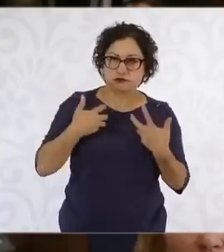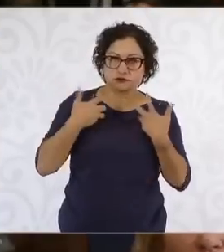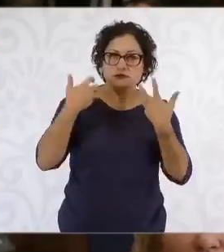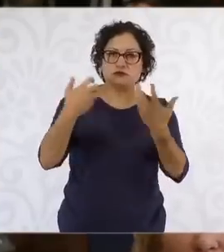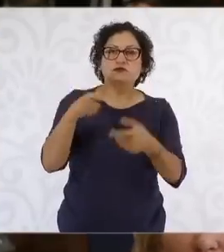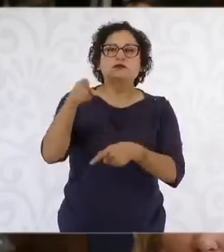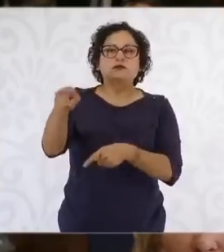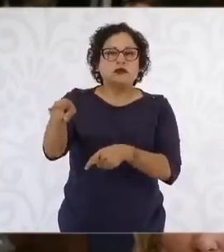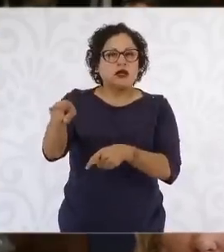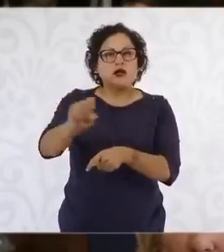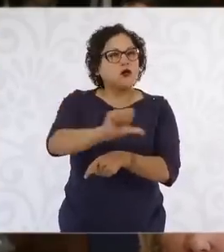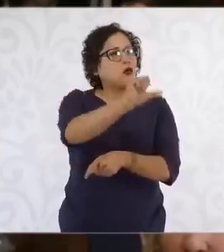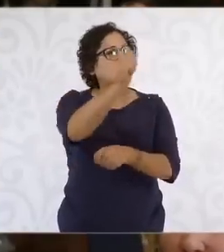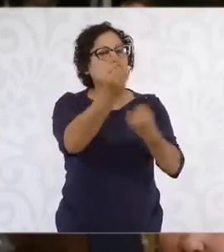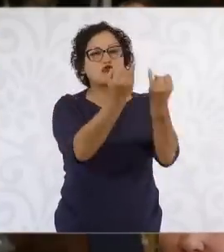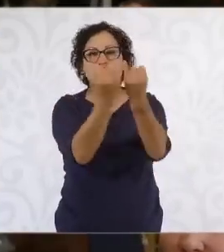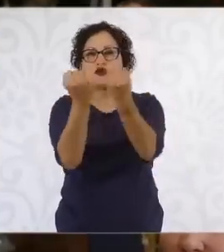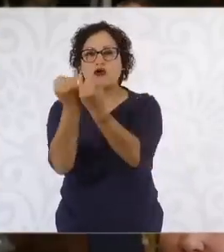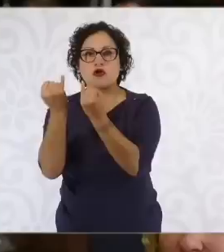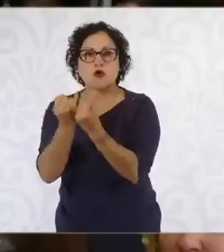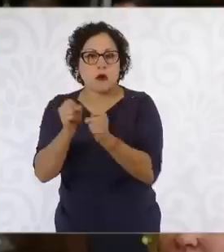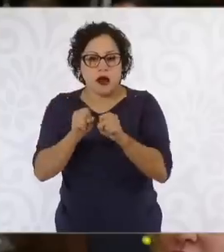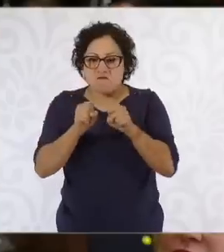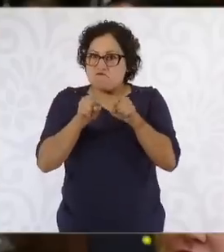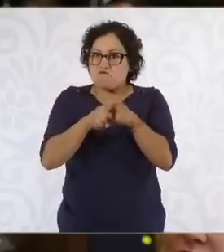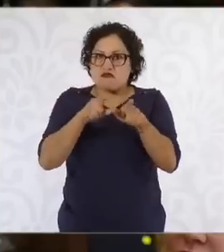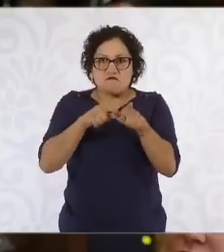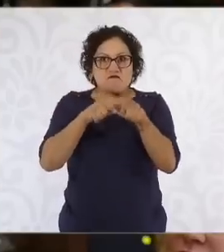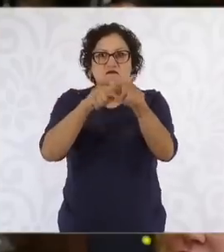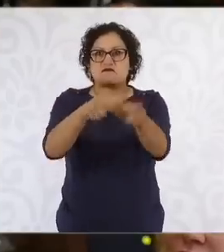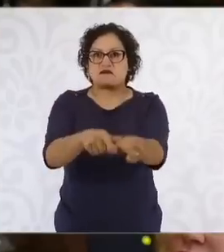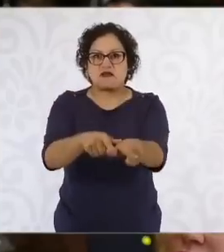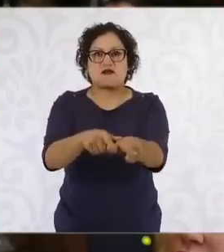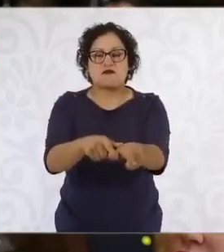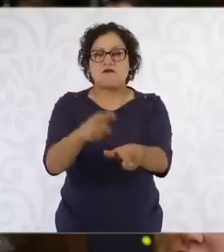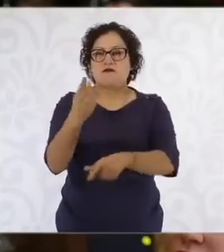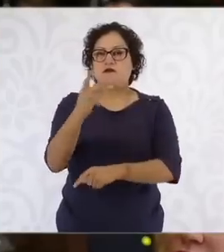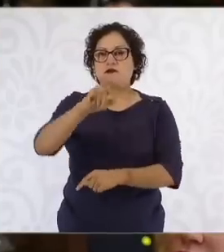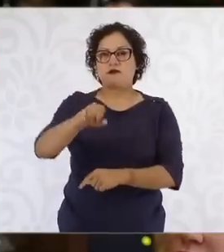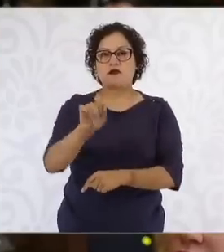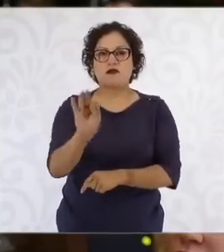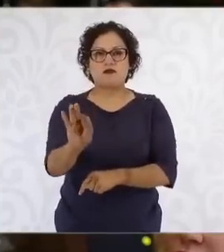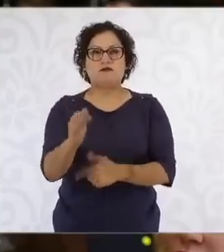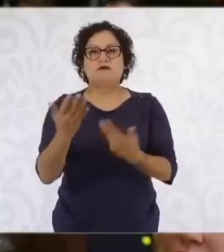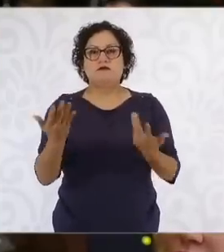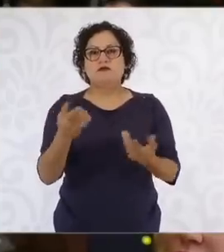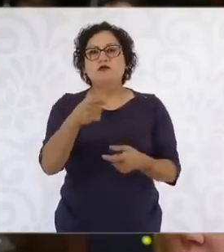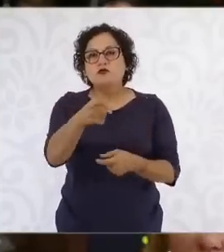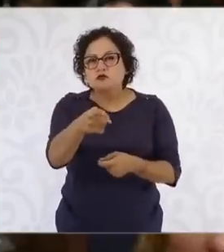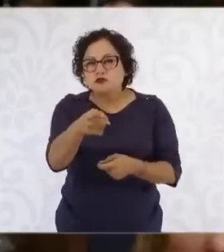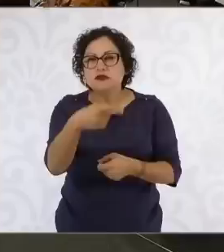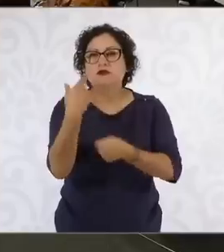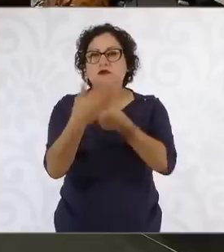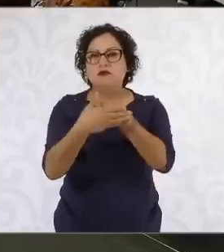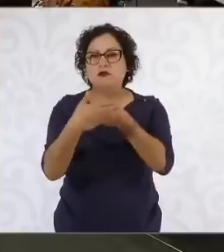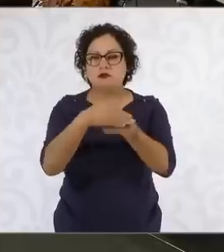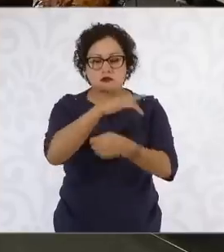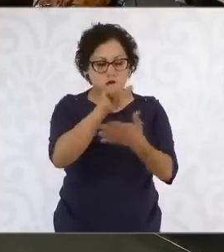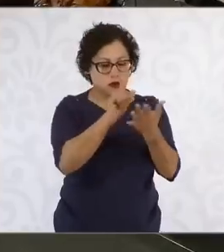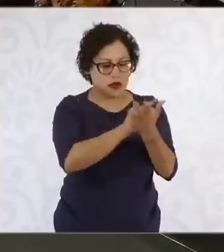cuándo piensa usted que se verán los resultados en el en la aplicación de la Reforma judicial gracias